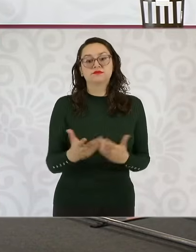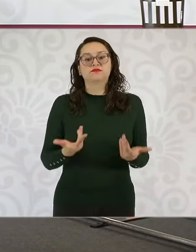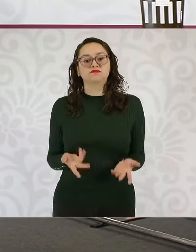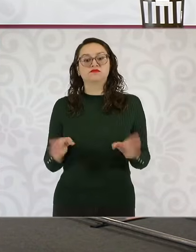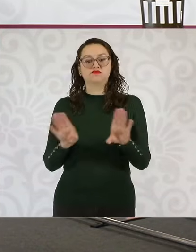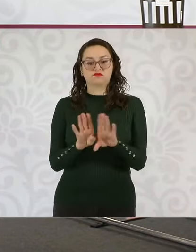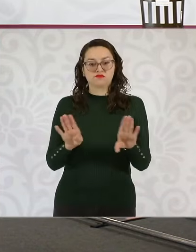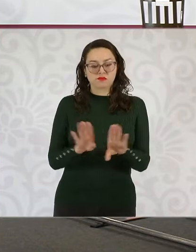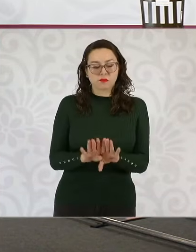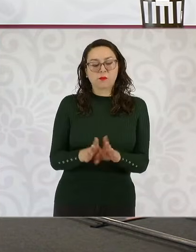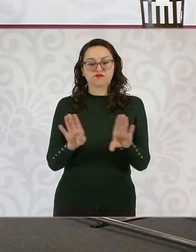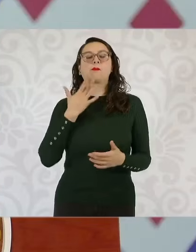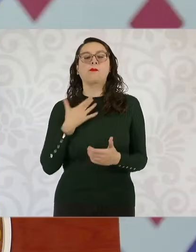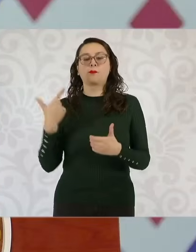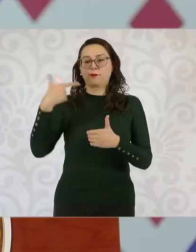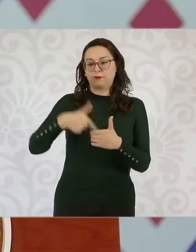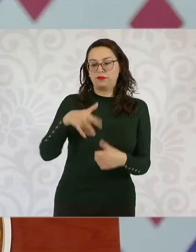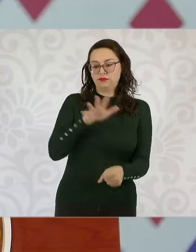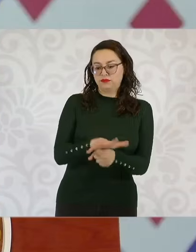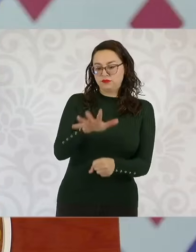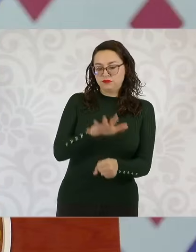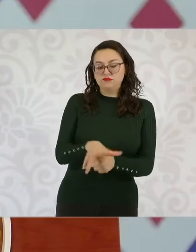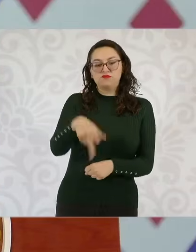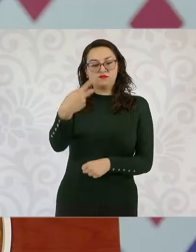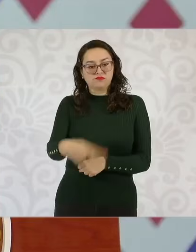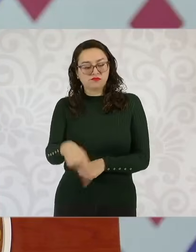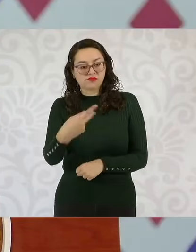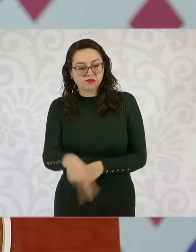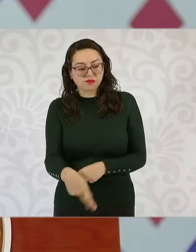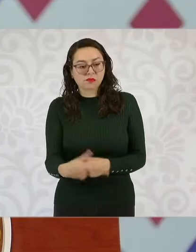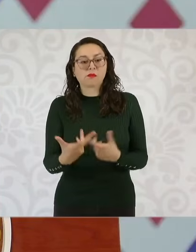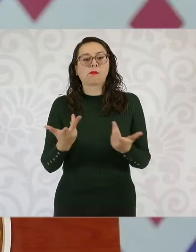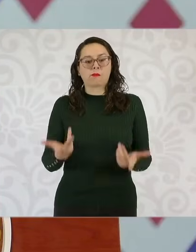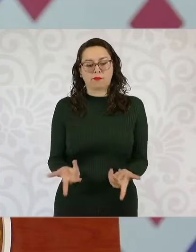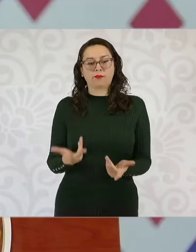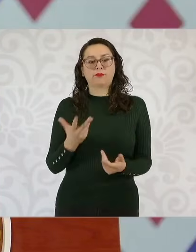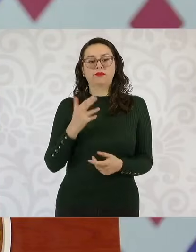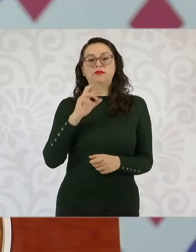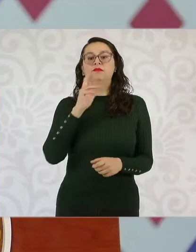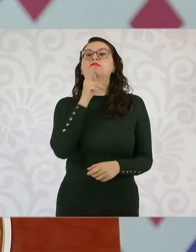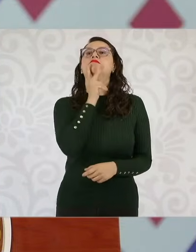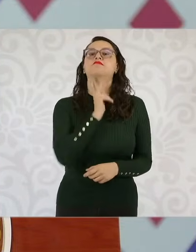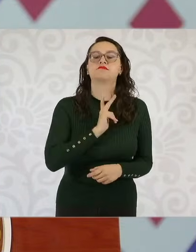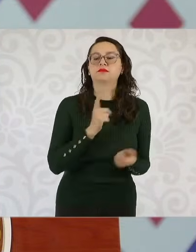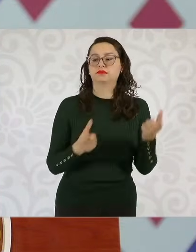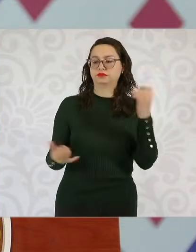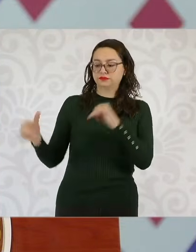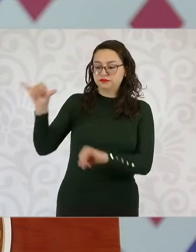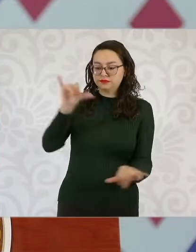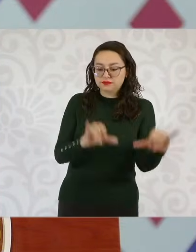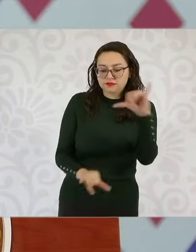el abasto suficiente de combustibles una mayor producción de petroquímicos y fertilizantes Para